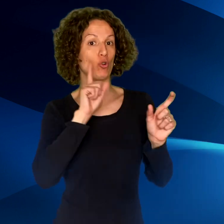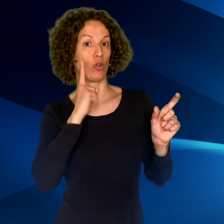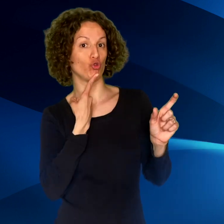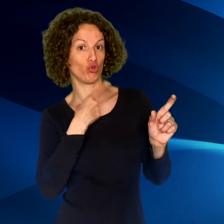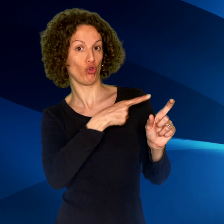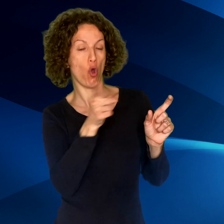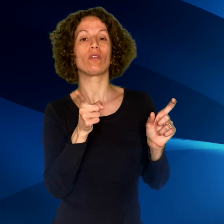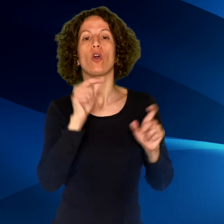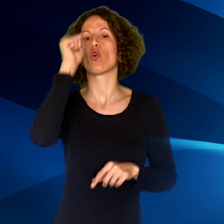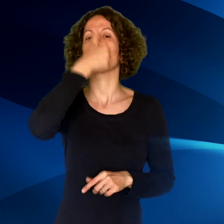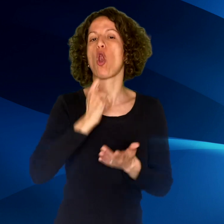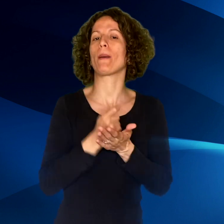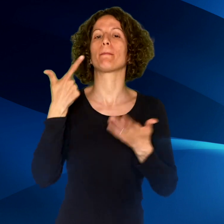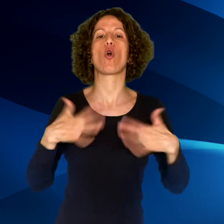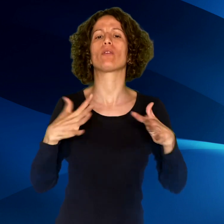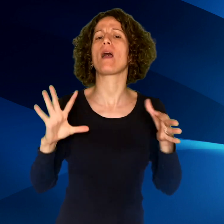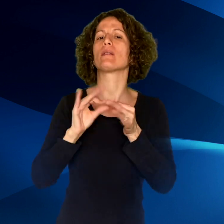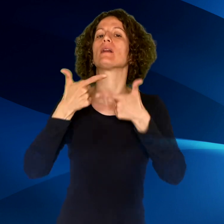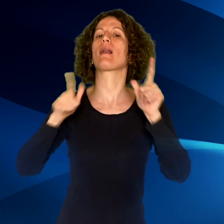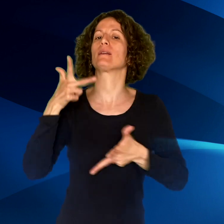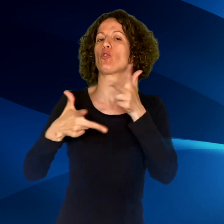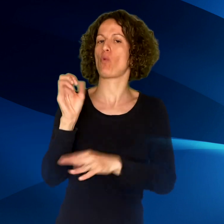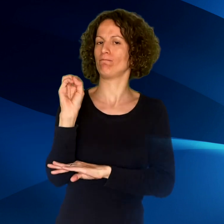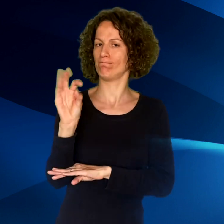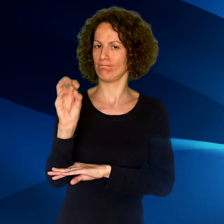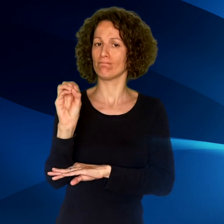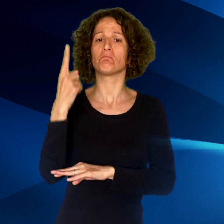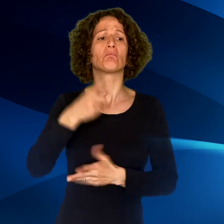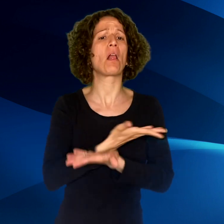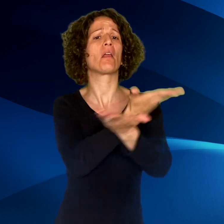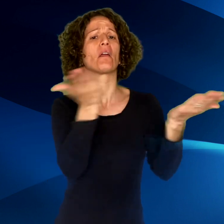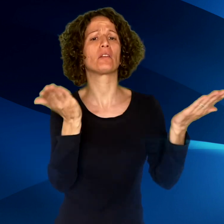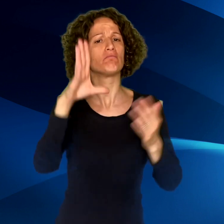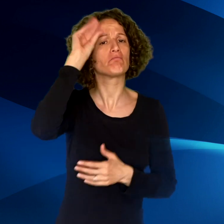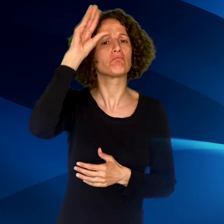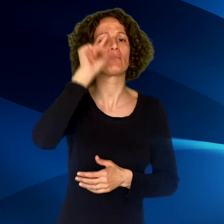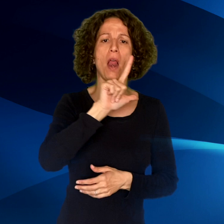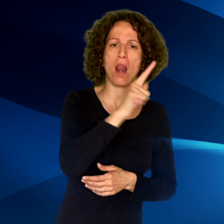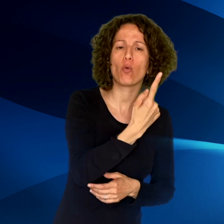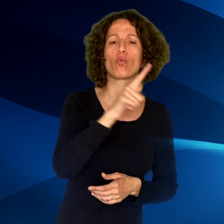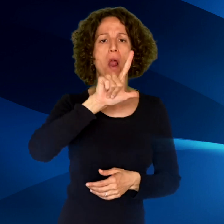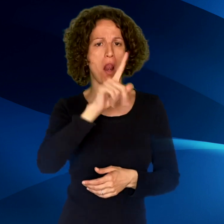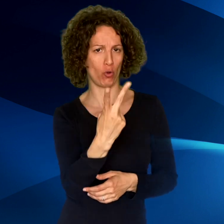Le persone sorde hanno un ruolo significativo nell’insegnamento delle lingue dei segni nazionali sia per apprendenti L1 che L2